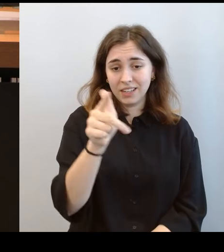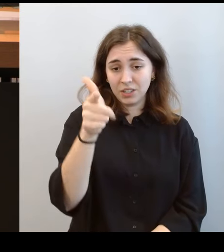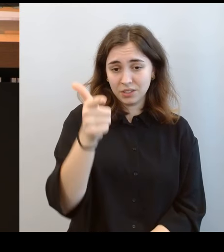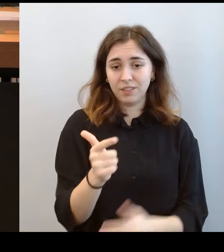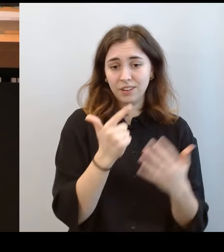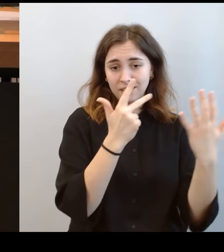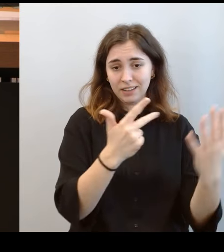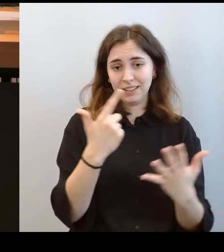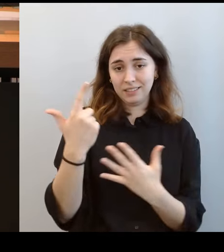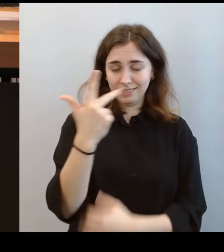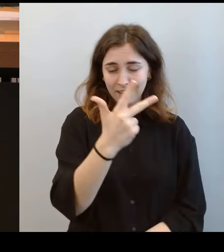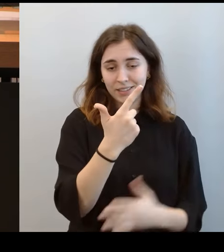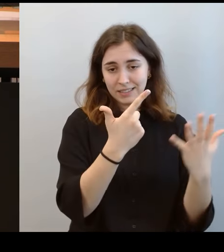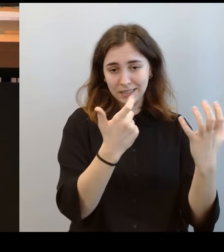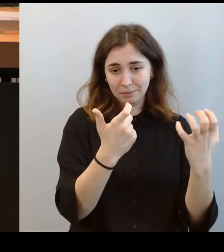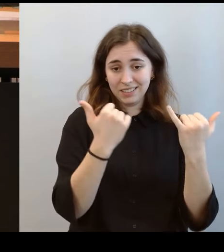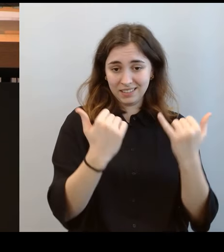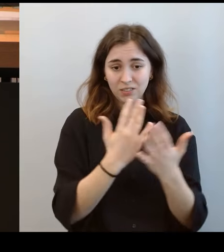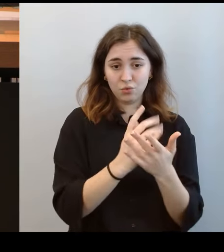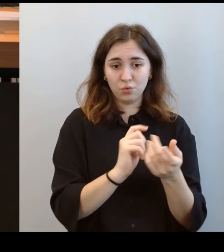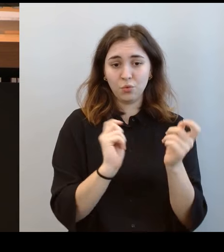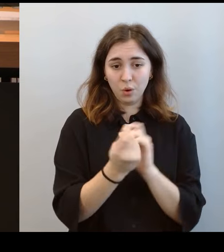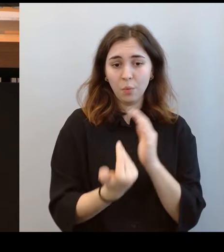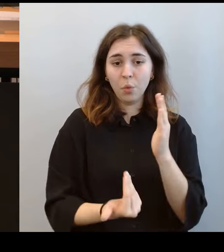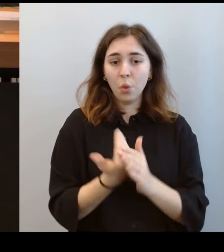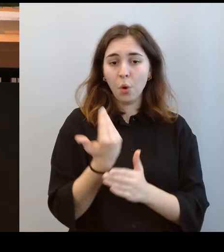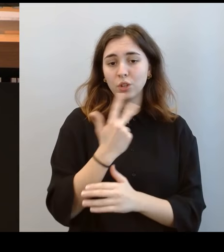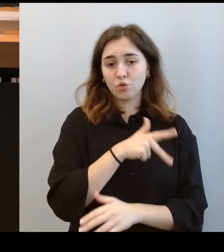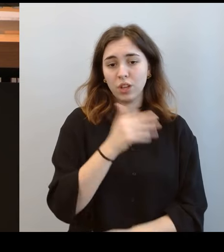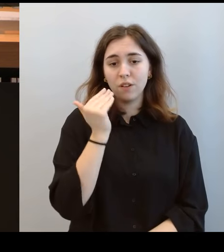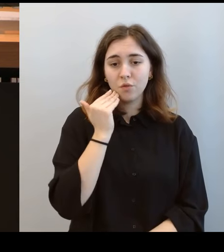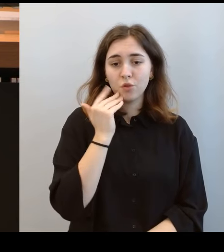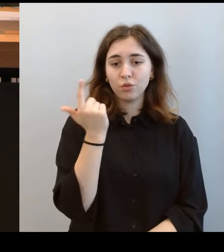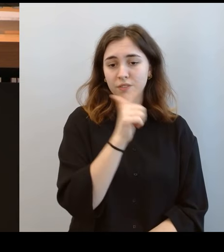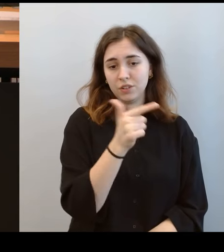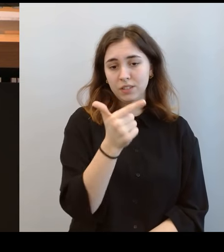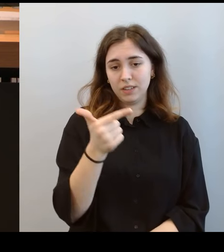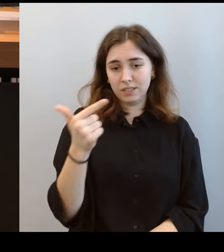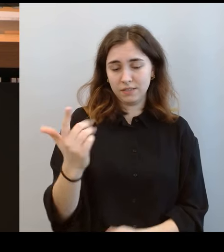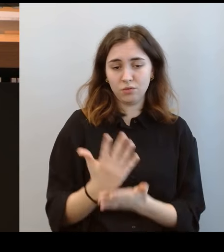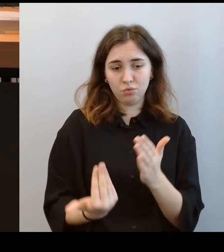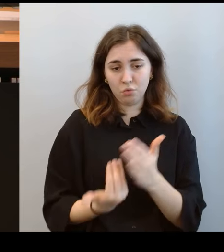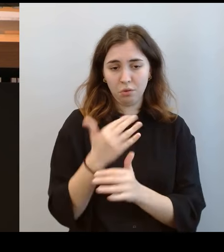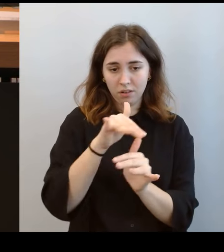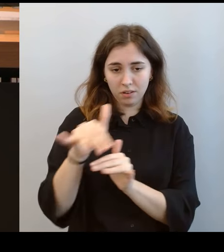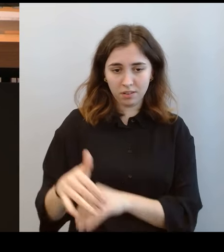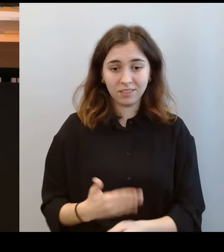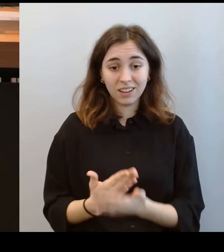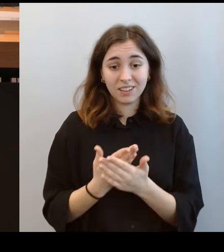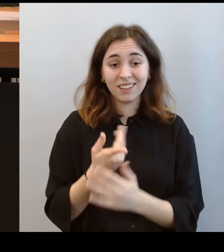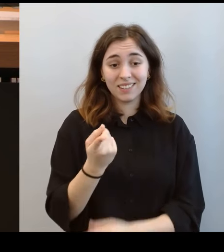im Jahr 2022. Die Zahl der WBS Inhaberinnen und -inhaber war bereits damals aber bereits 54.000.